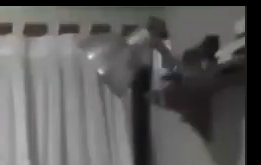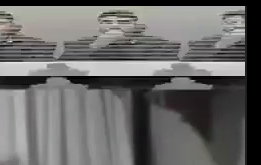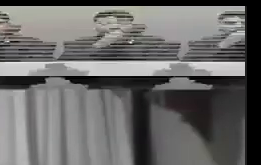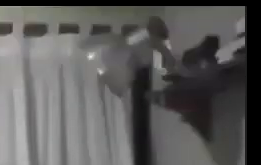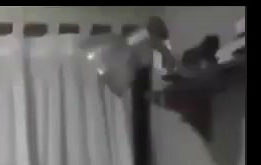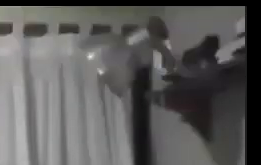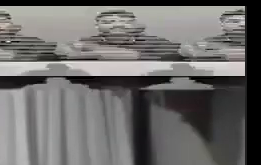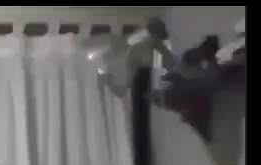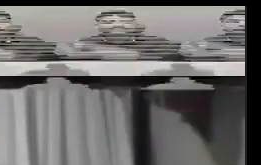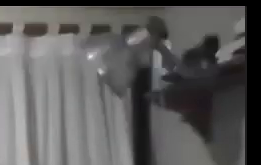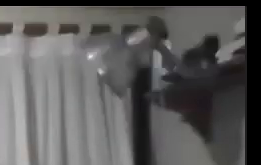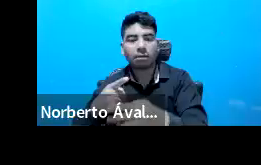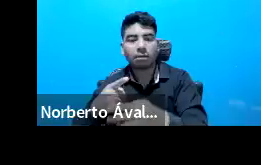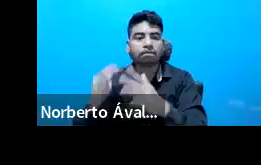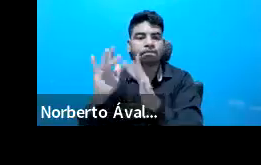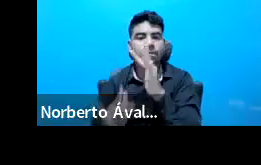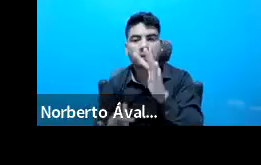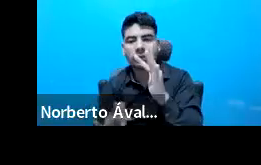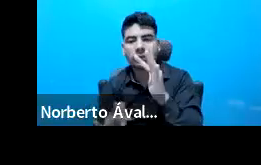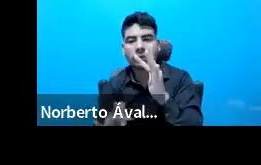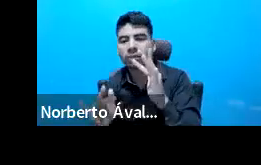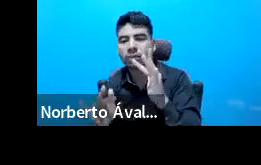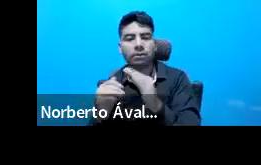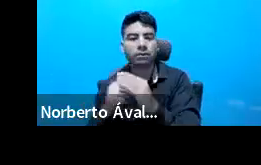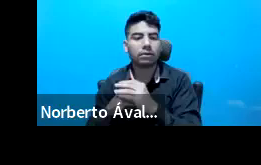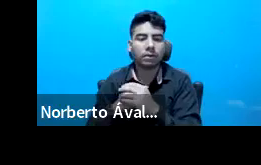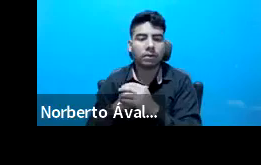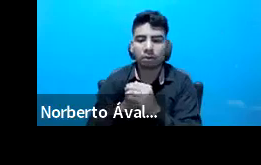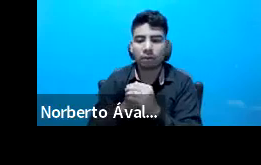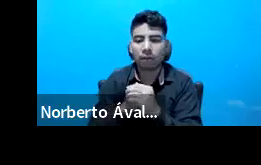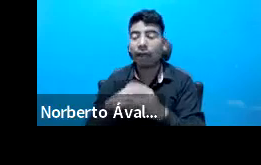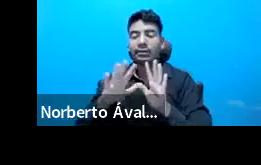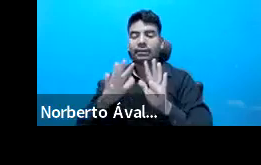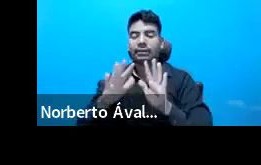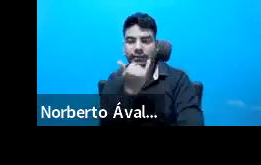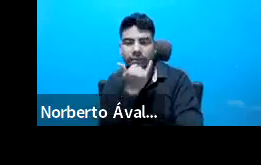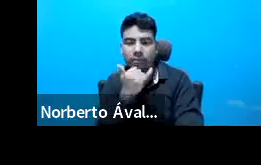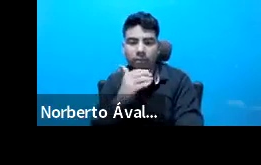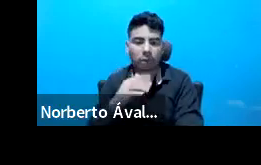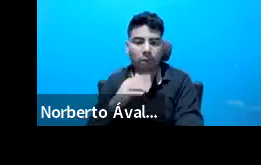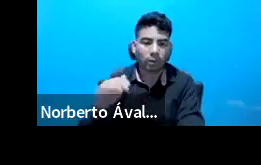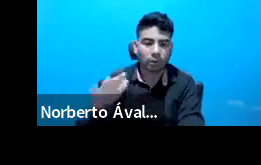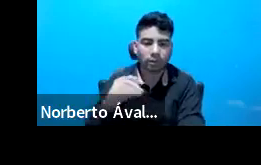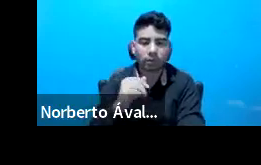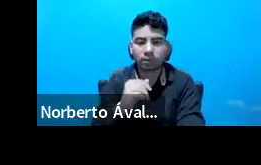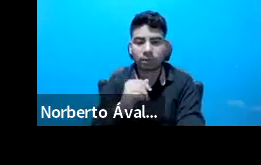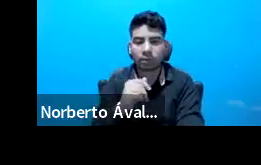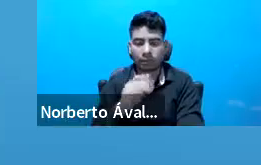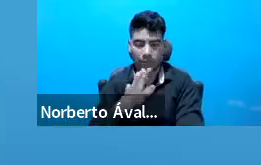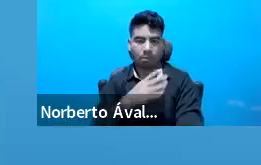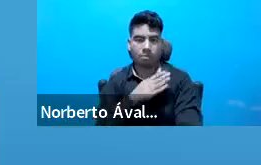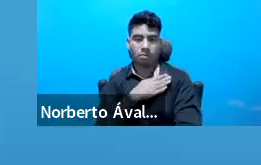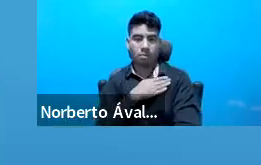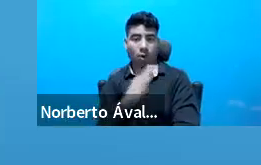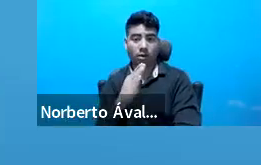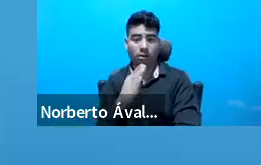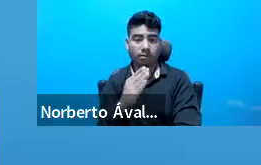La boidilla barbilla olímpica La boidilla barbilla Olwitz , y tú sabe qué pasó y tú sabe qué pasó. Oye. Ay. Y empieza a